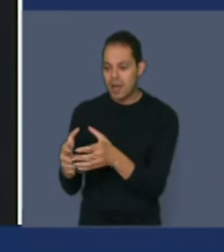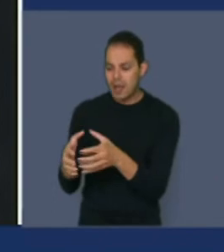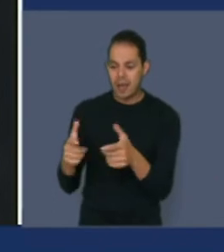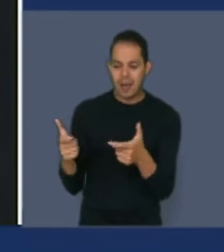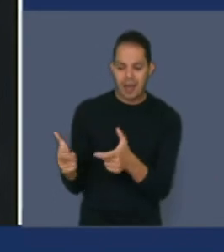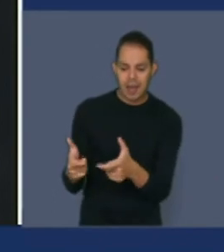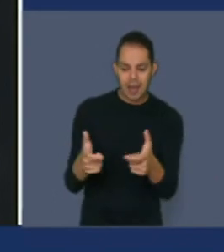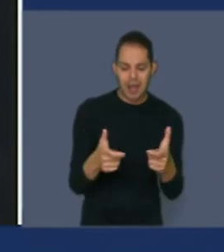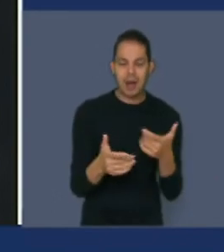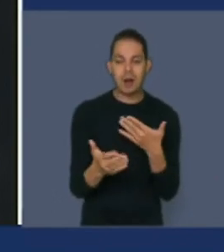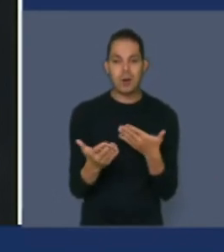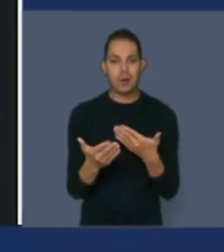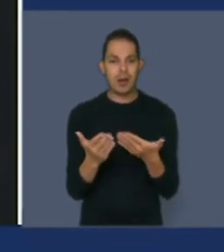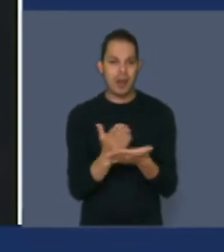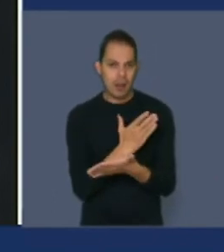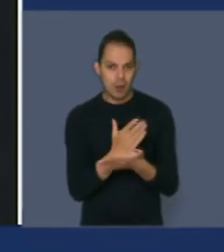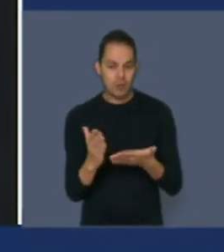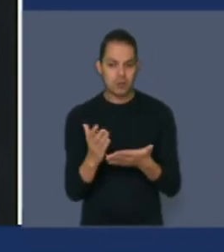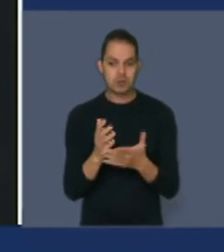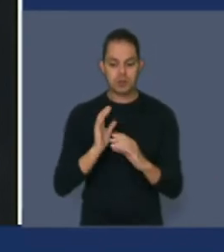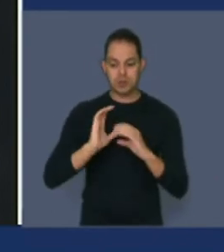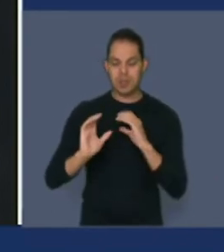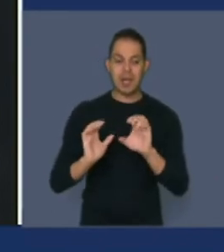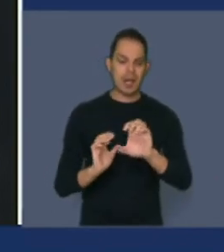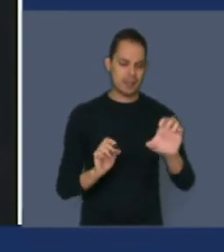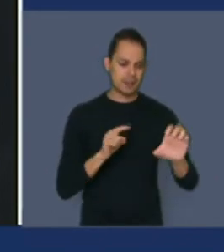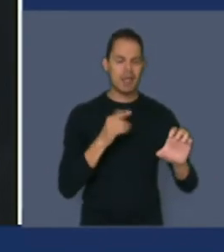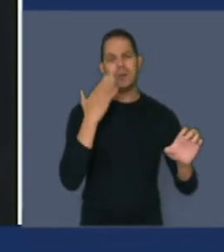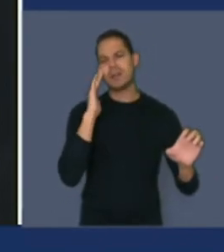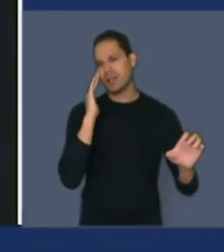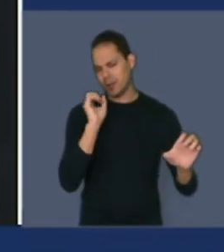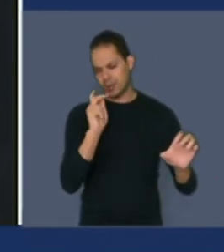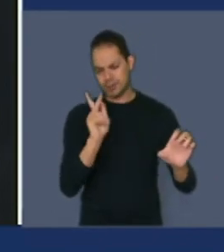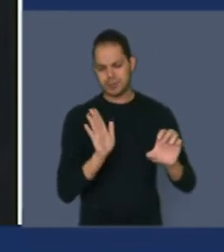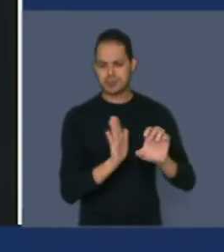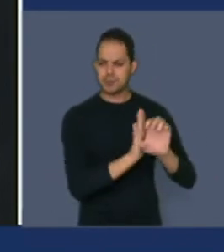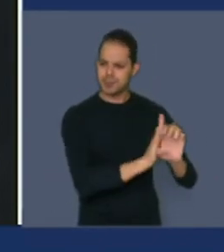DA COMUNICAÇÃO, A ESQUERDA EU ENTENDO, NÃO É ? É A POSIÇÃO DELES, ATÉ PORQUE QUEM ESTÁ FORA QUER ENTRAR,